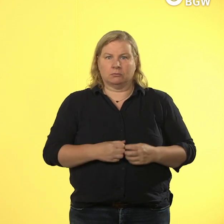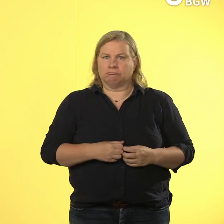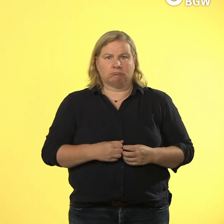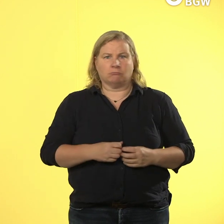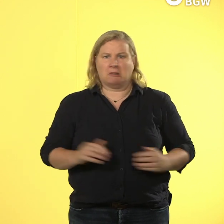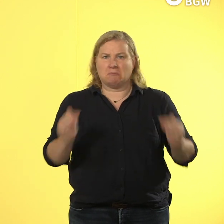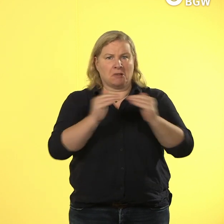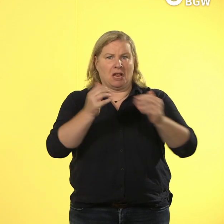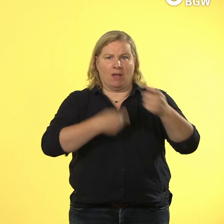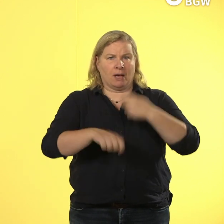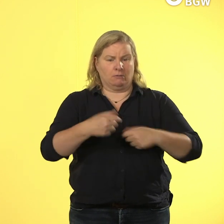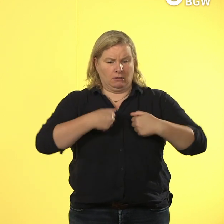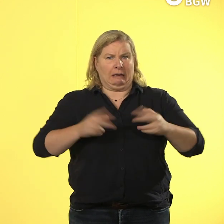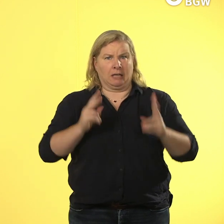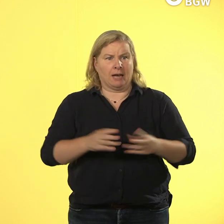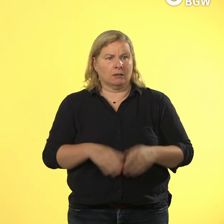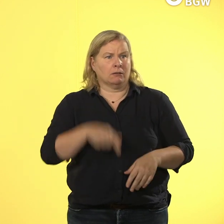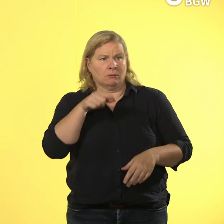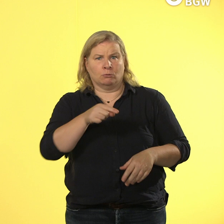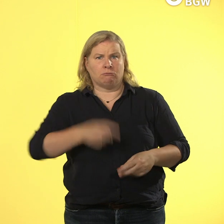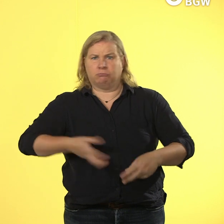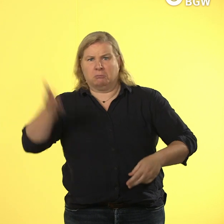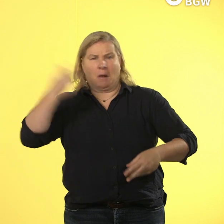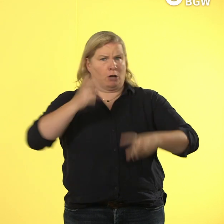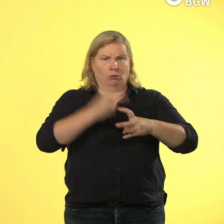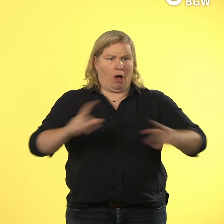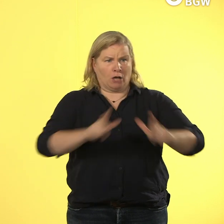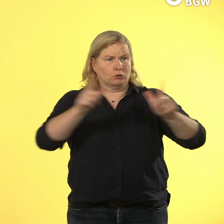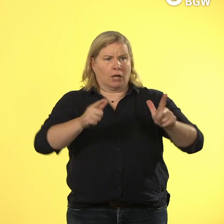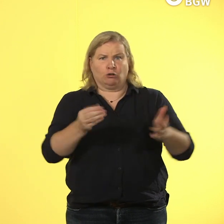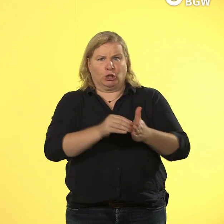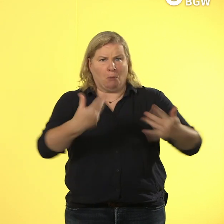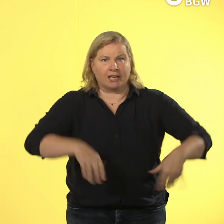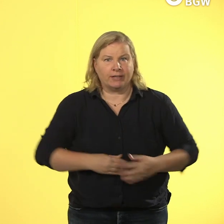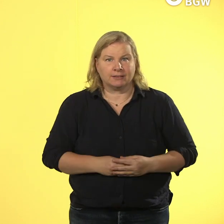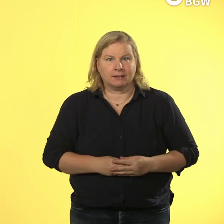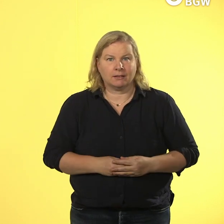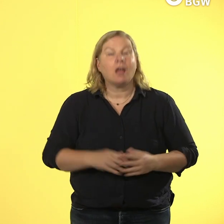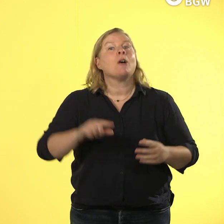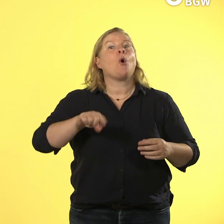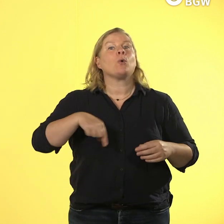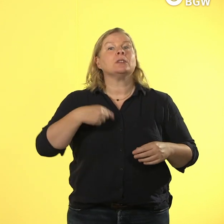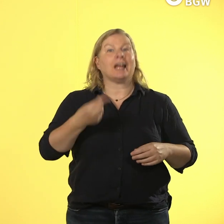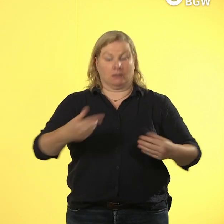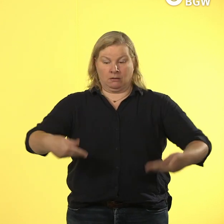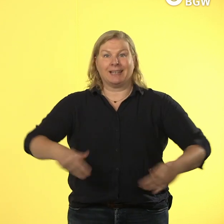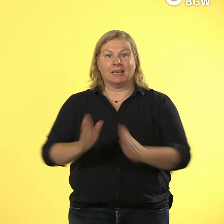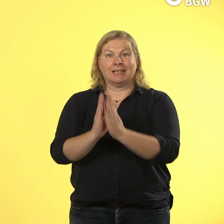Dann lese ich im Dienstbuch einen Vorschlag von Ihnen beiden für die nächste Dienstbesprechung. Die ist morgen.